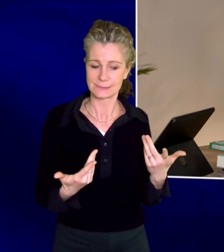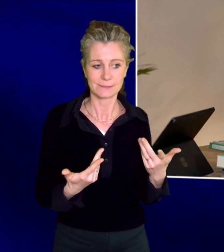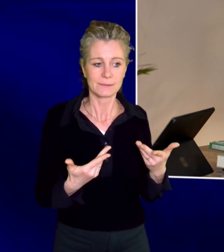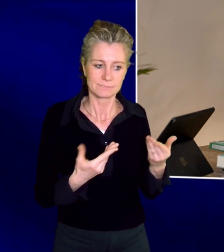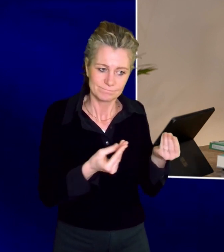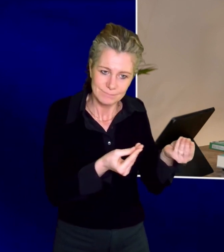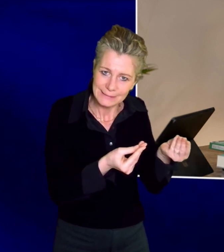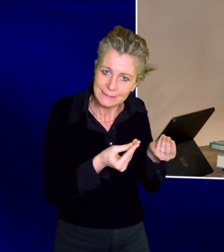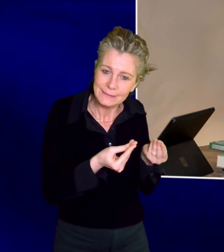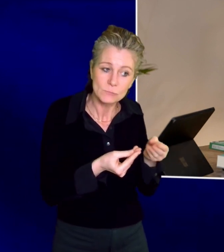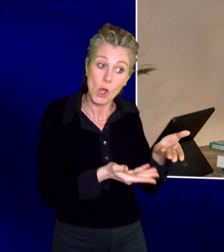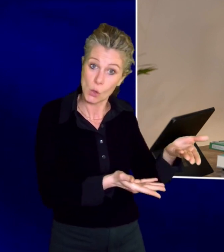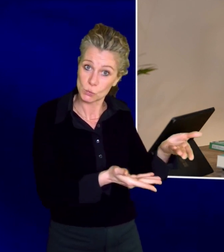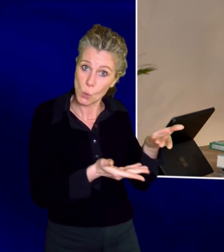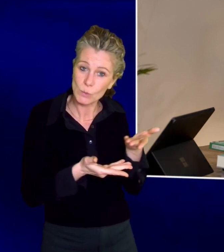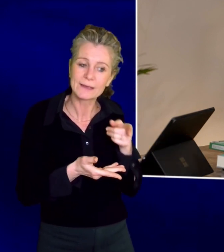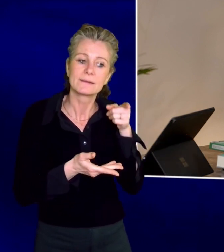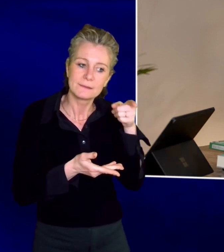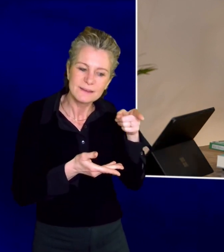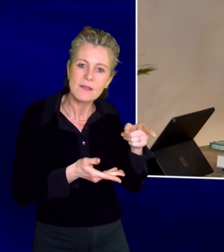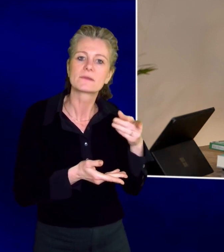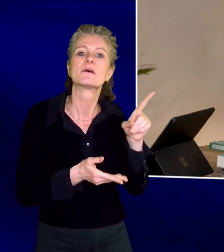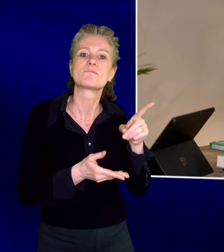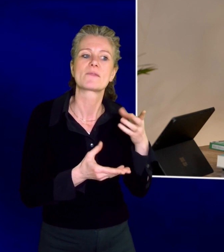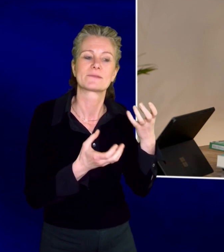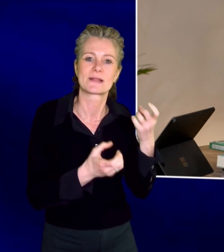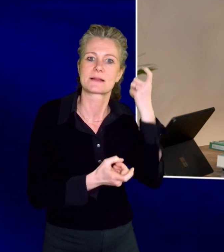om datgene aan bod te brengen wat hen op dat moment bezighoudt. Dank je wel.